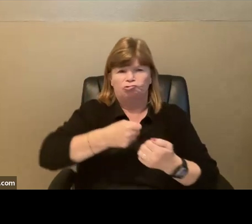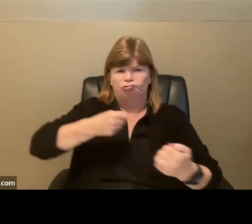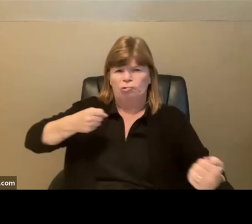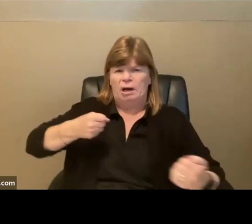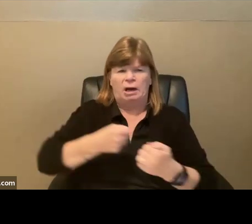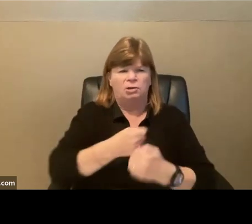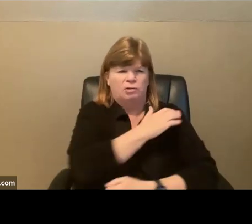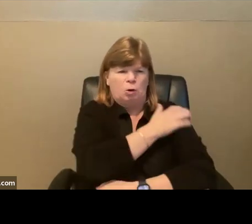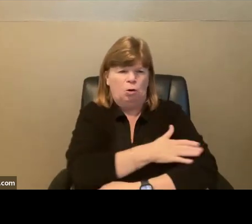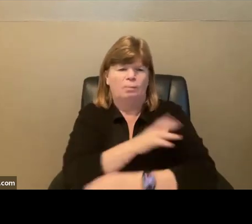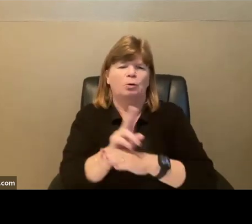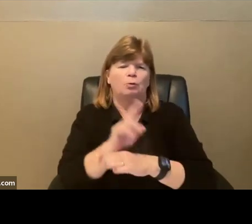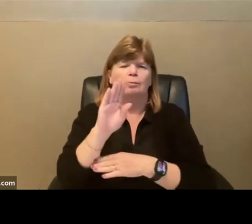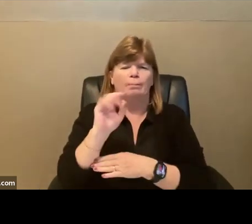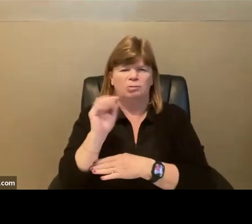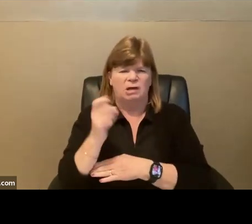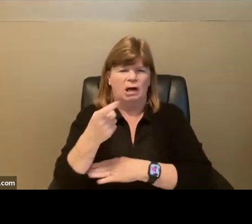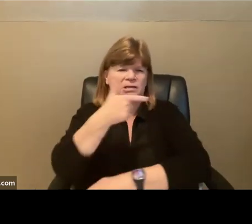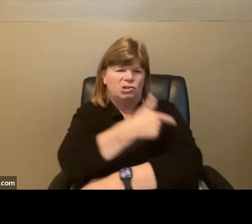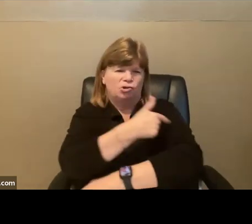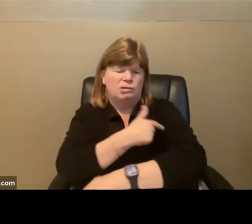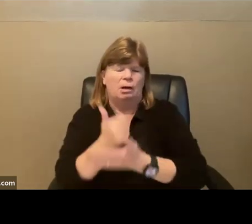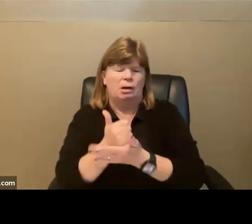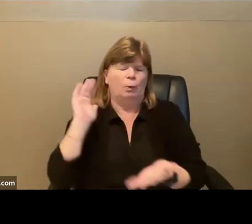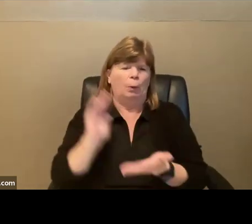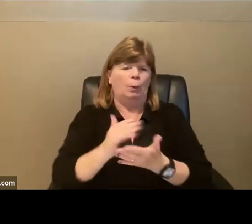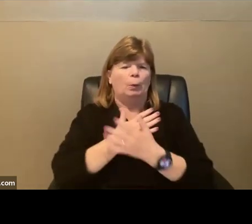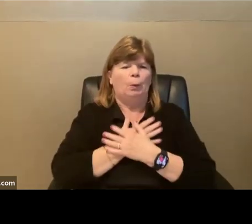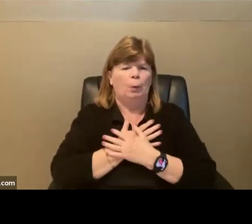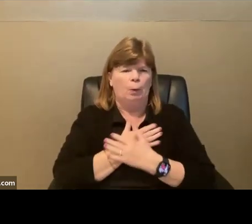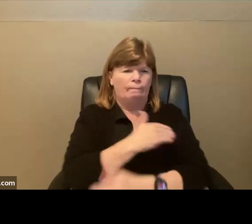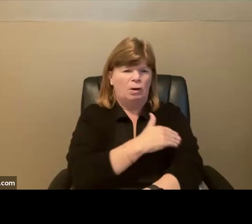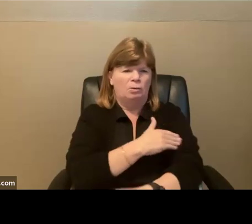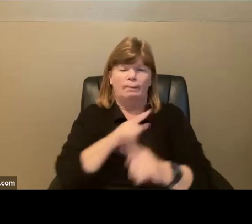Entonces estas inyecciones de Botox ayudan a relajar esos músculos. Pero si el músculo está contraído, se acorta.